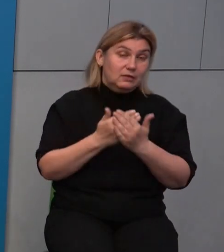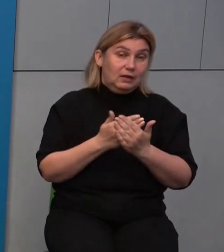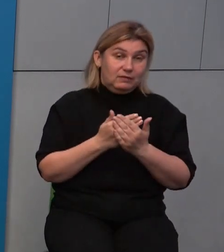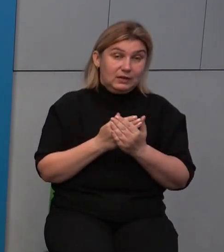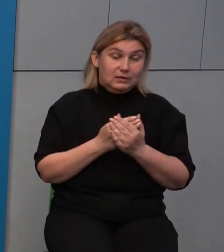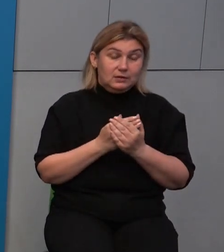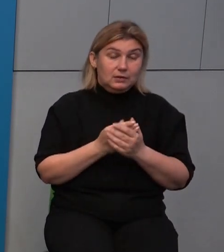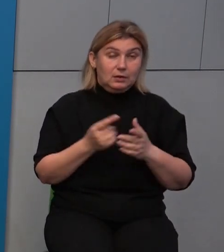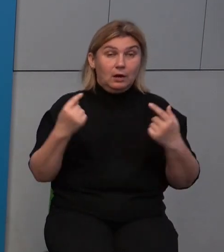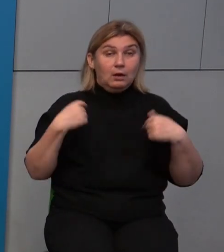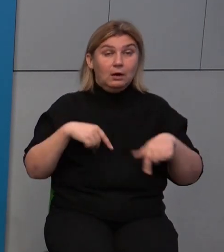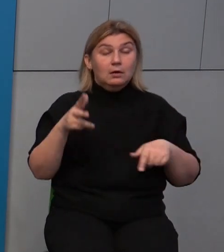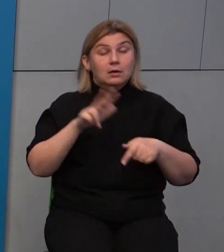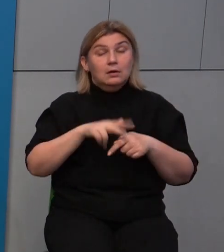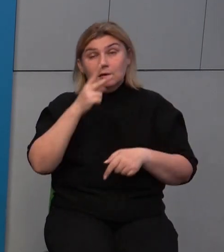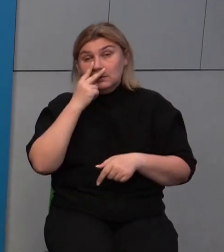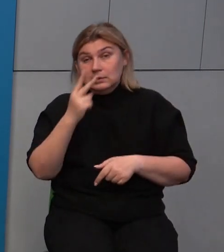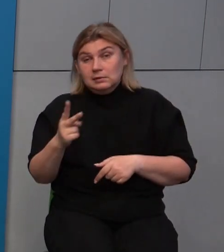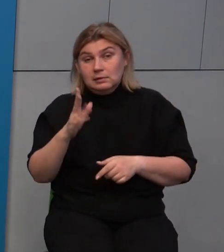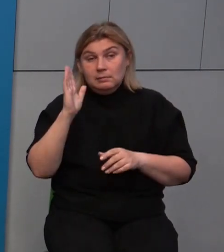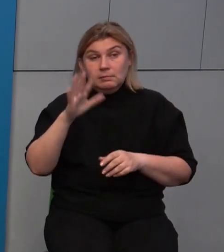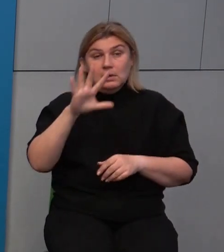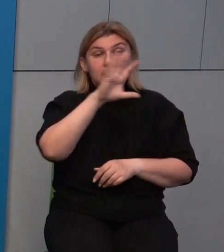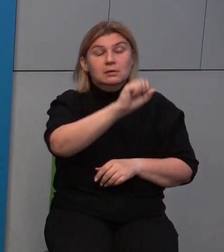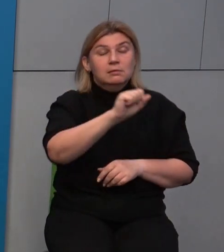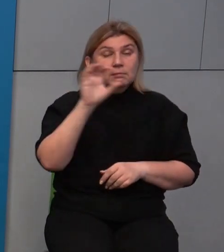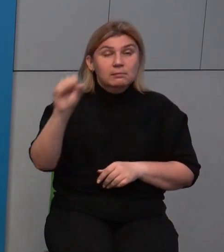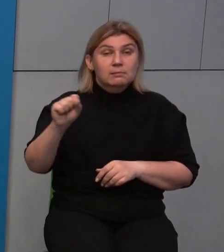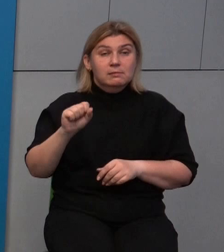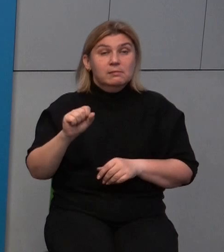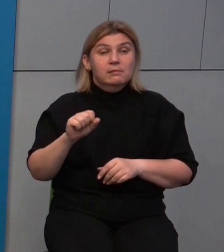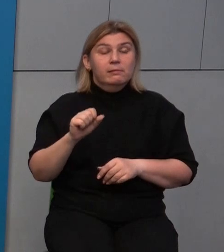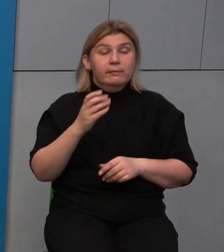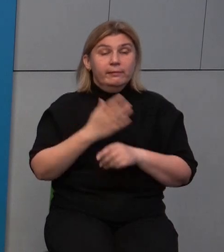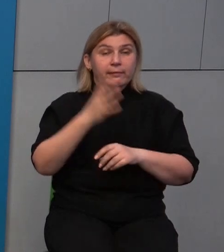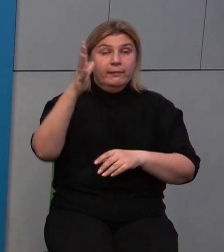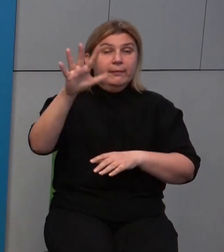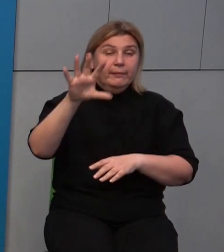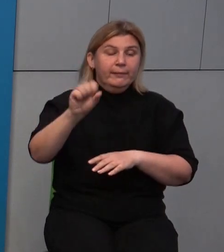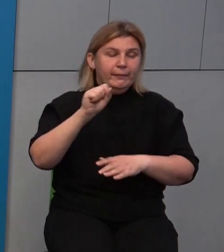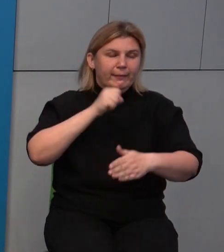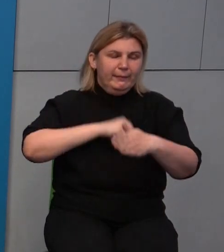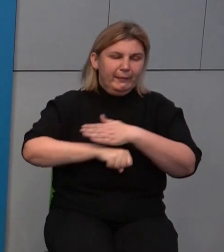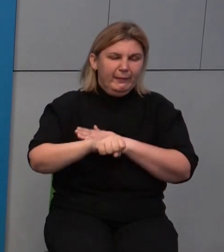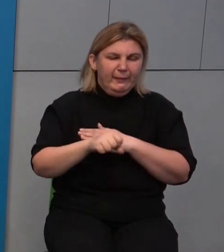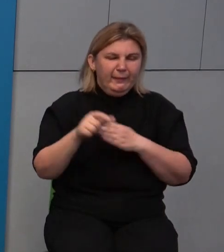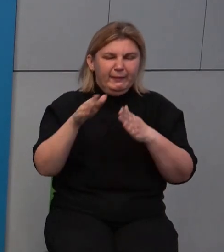Osoby, które widziały, że będziemy łapać, że złapaliśmy i tutaj z tego obozu,